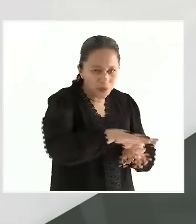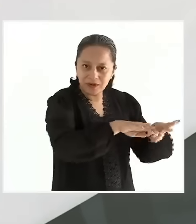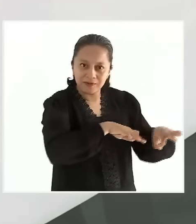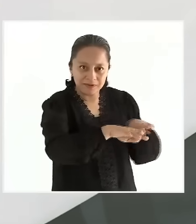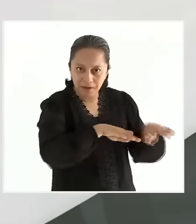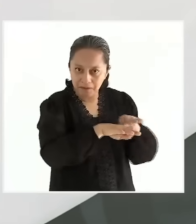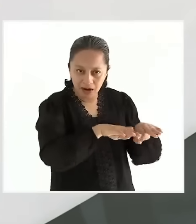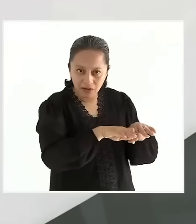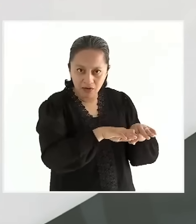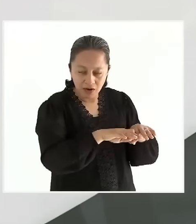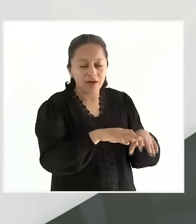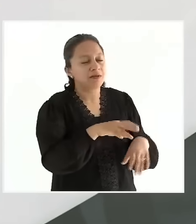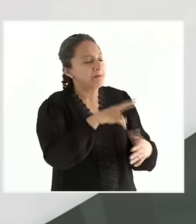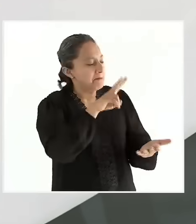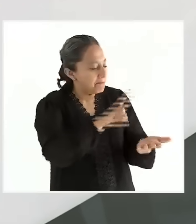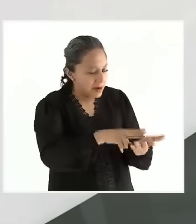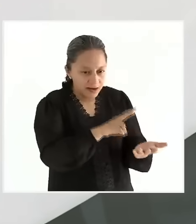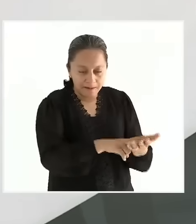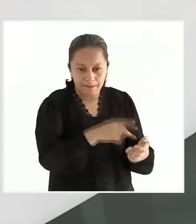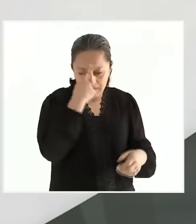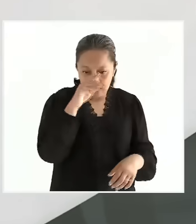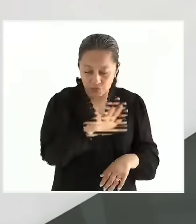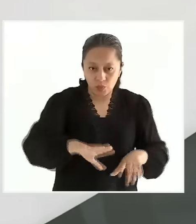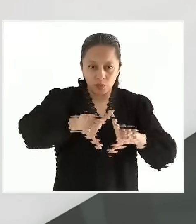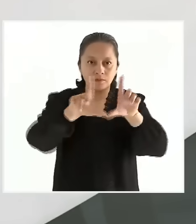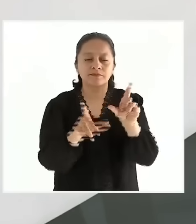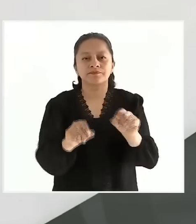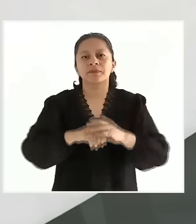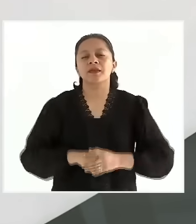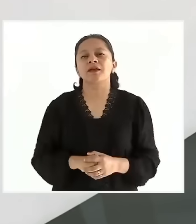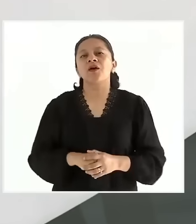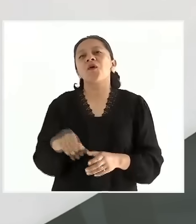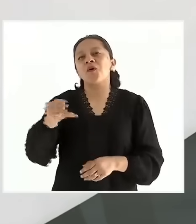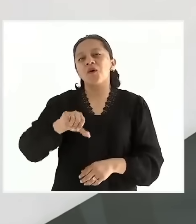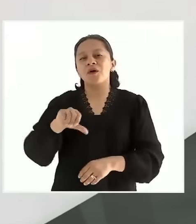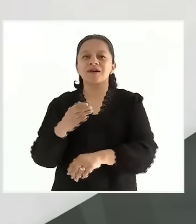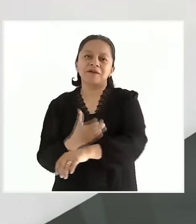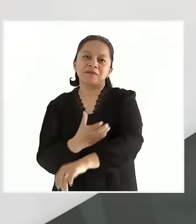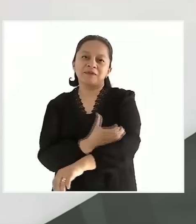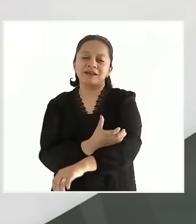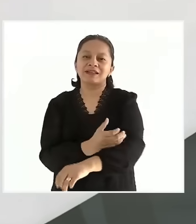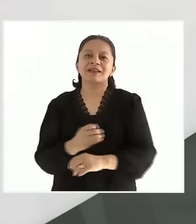país. También quiero agradecer que el día de hoy nos acompañen compañeros del Instituto Tecnológico